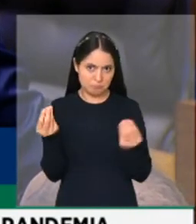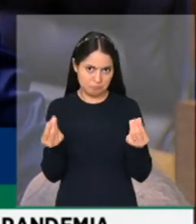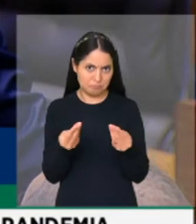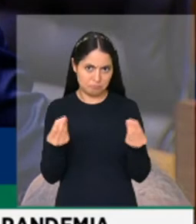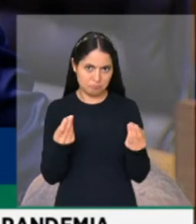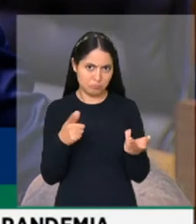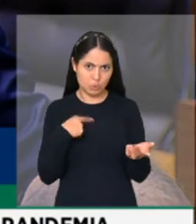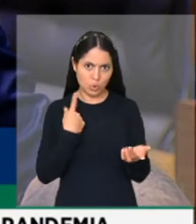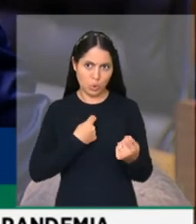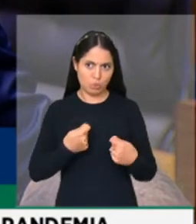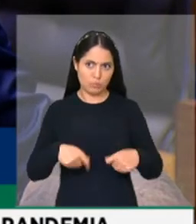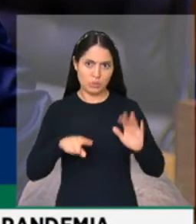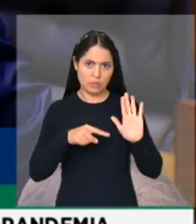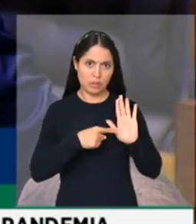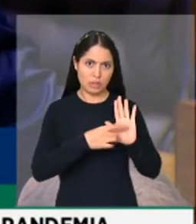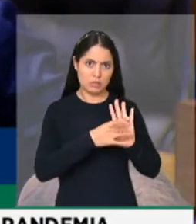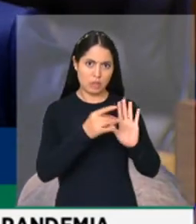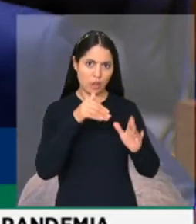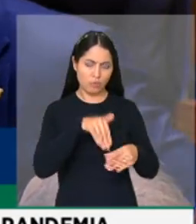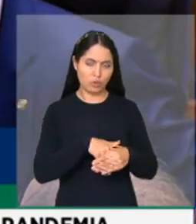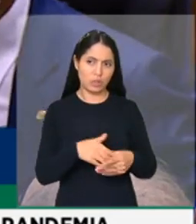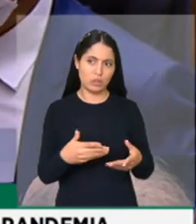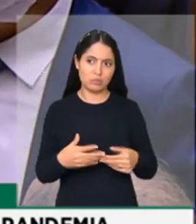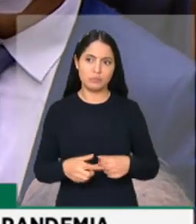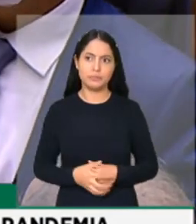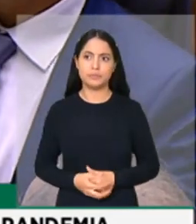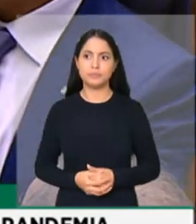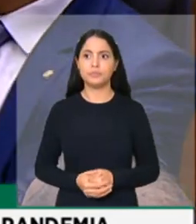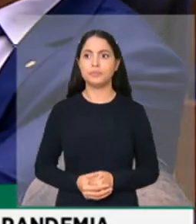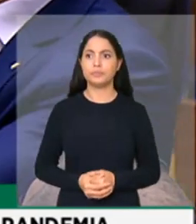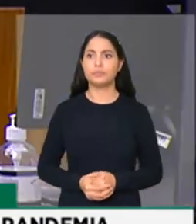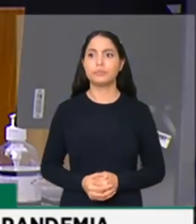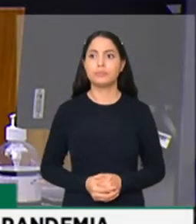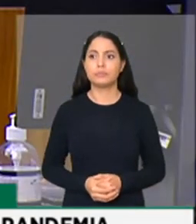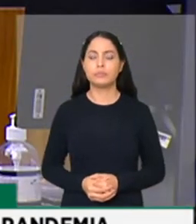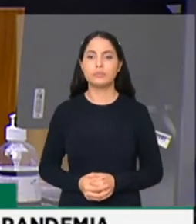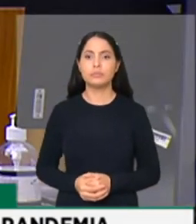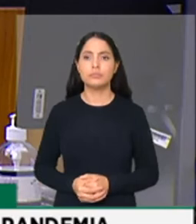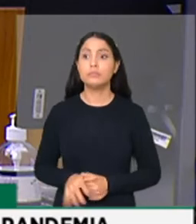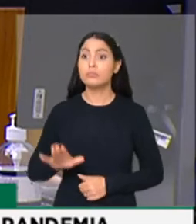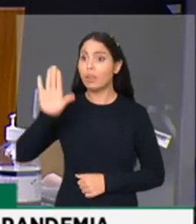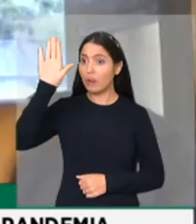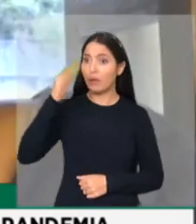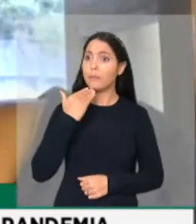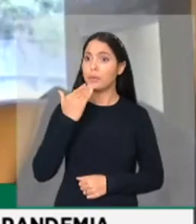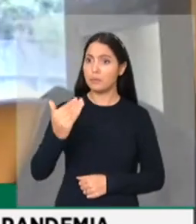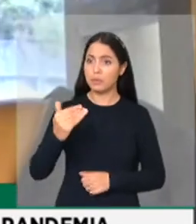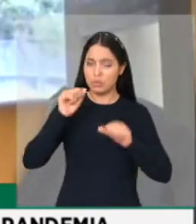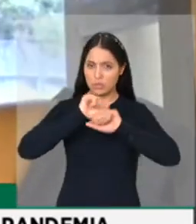GENTE NÃO ESTÁ VOTANDO ESSE DESTAQUE. [DEPUTADA]: POSSO PEDIR UM ESCLARECIMENTO AO RELATOR, EU NÃO ENTENDI BEM. ESSAS MPS JÁ FORAM